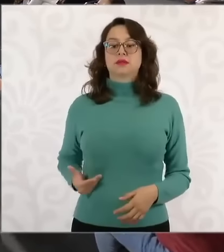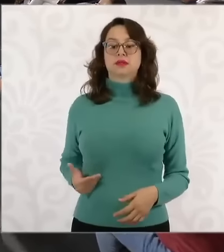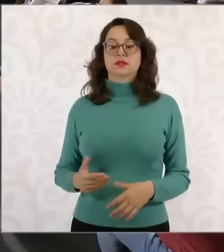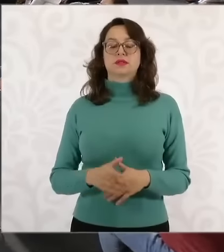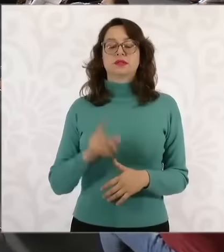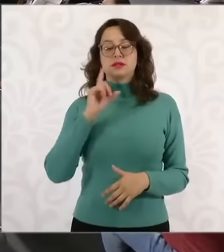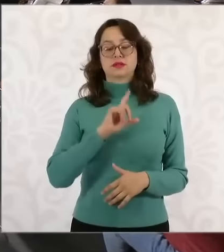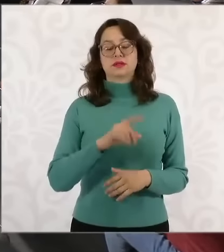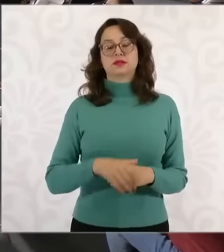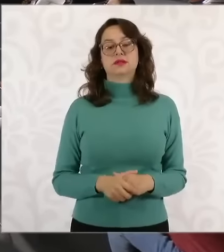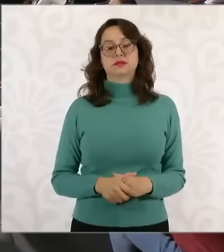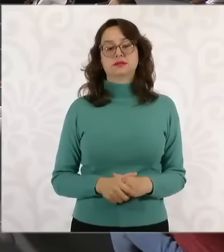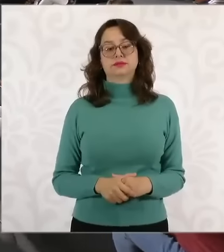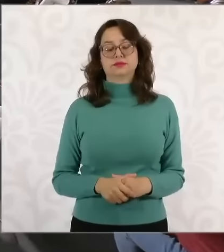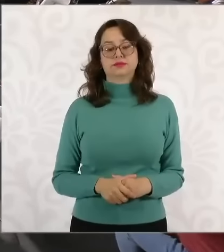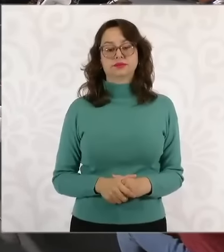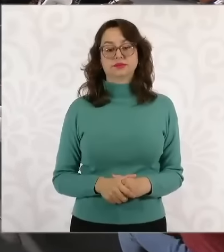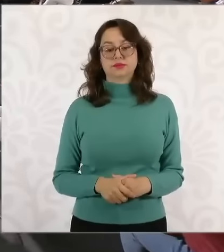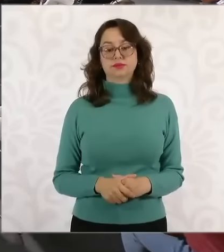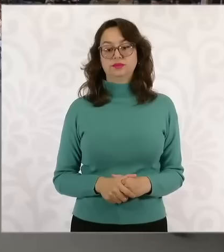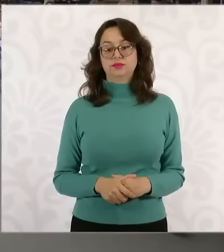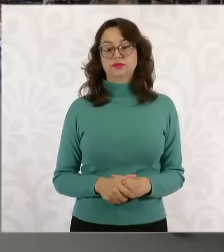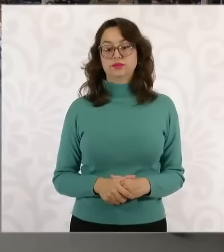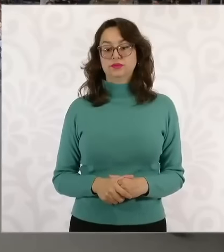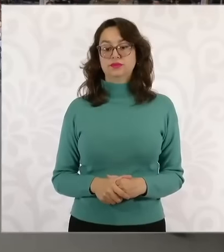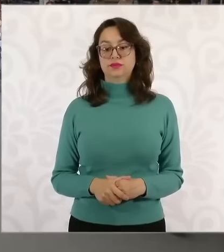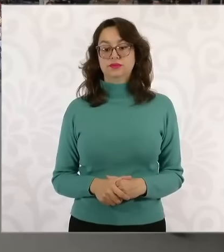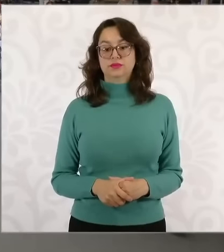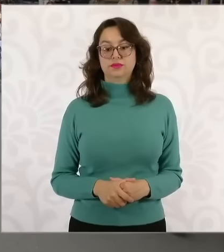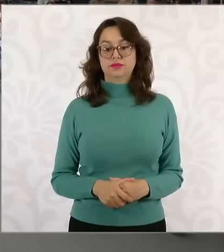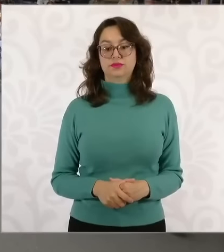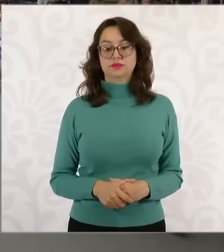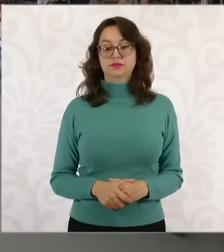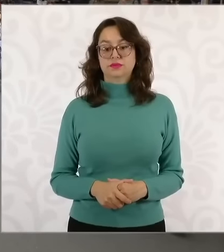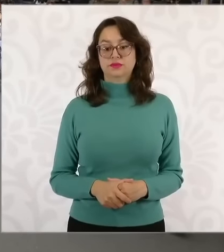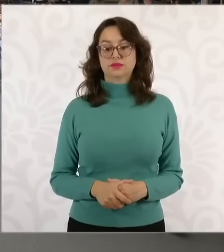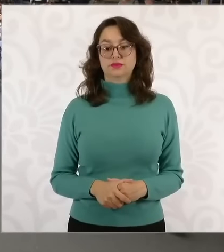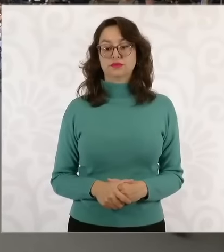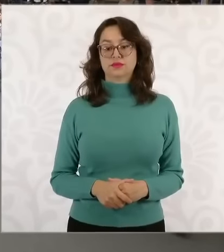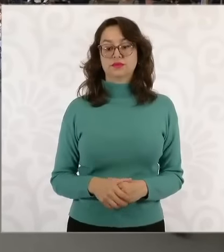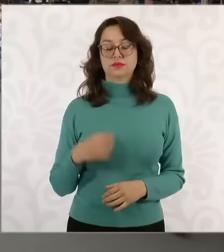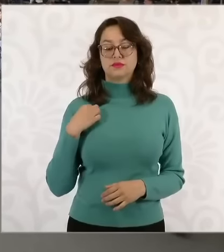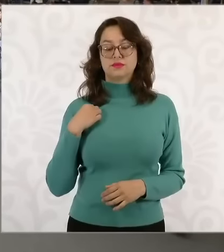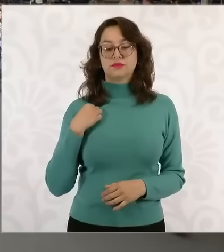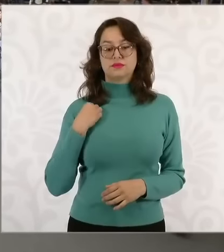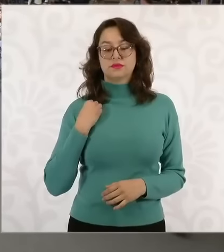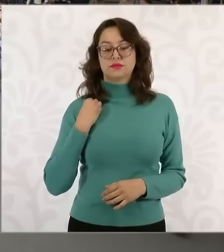ahorita estaba hablando acerca de eh que las viviendas que tuvieron perdida total, que son